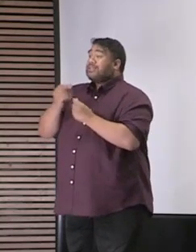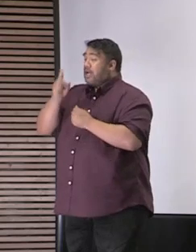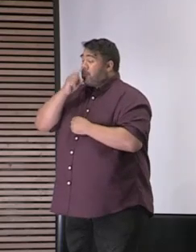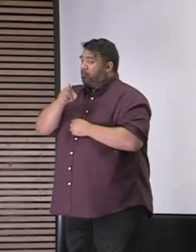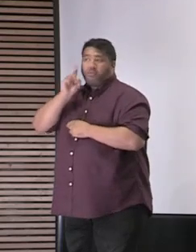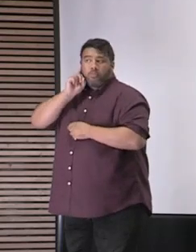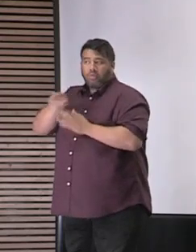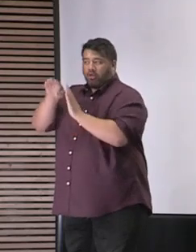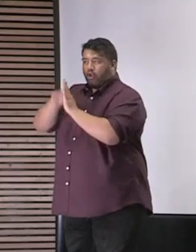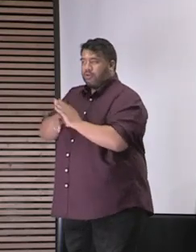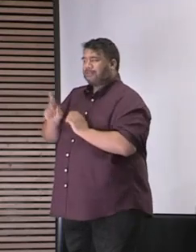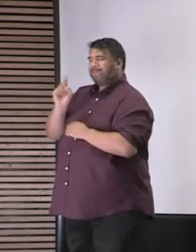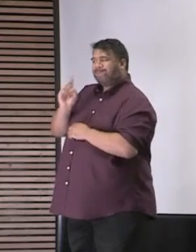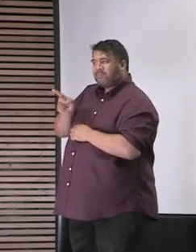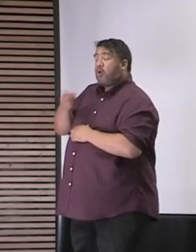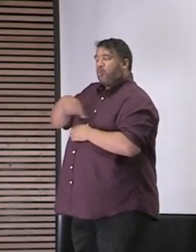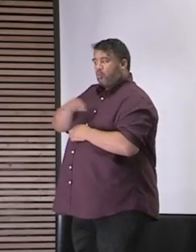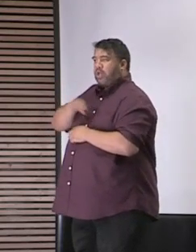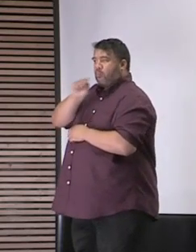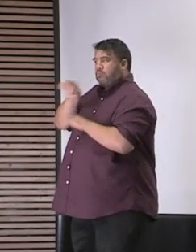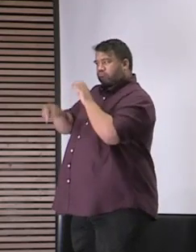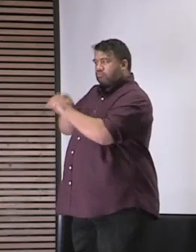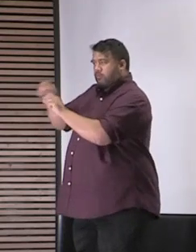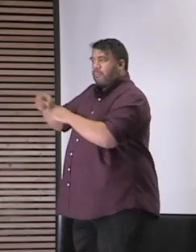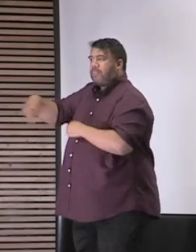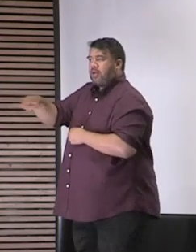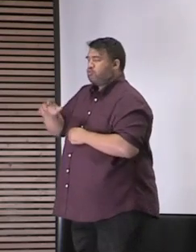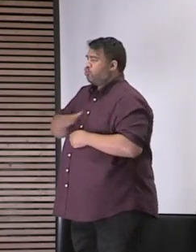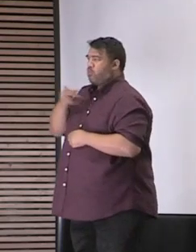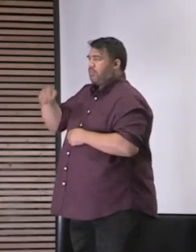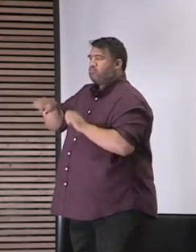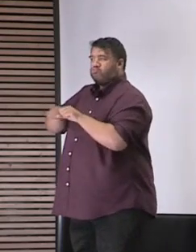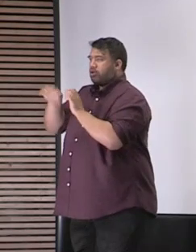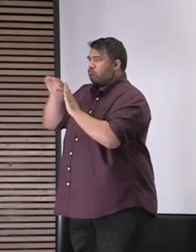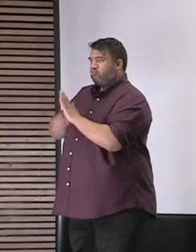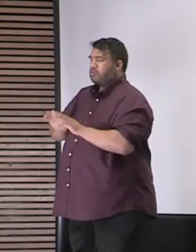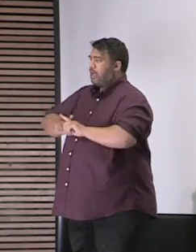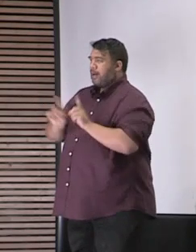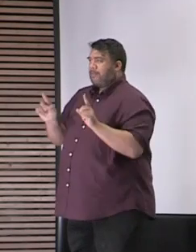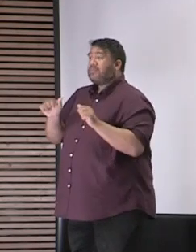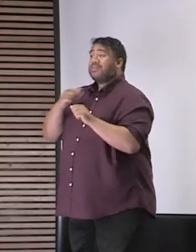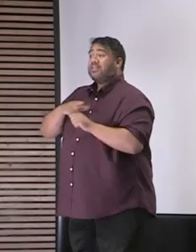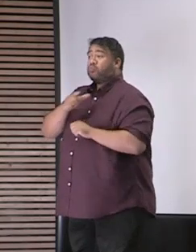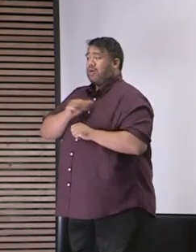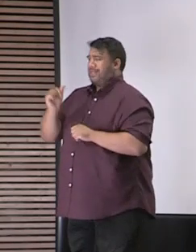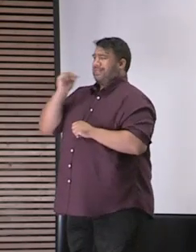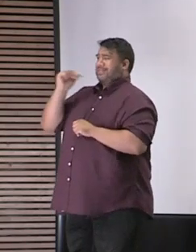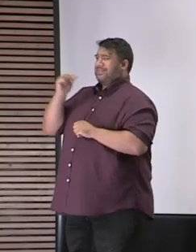nuestros ojos en la misión que